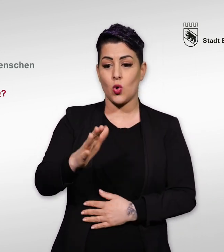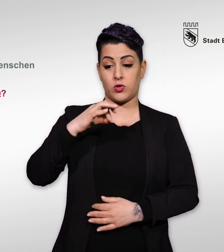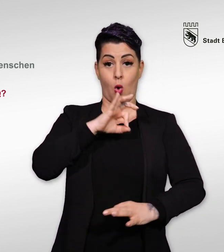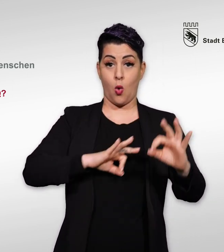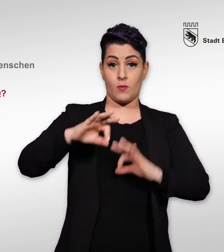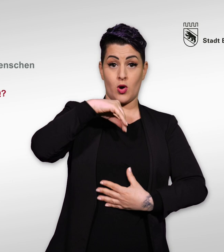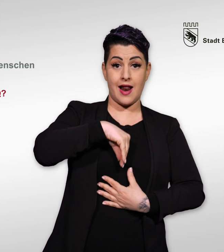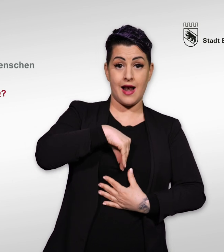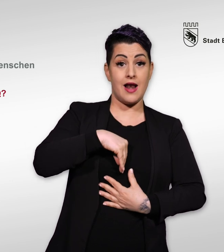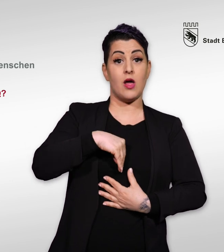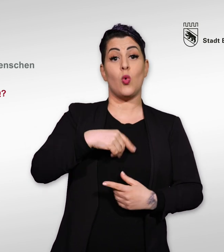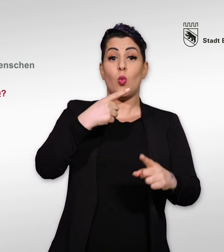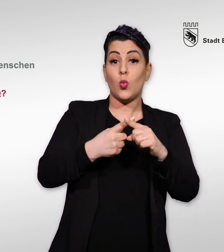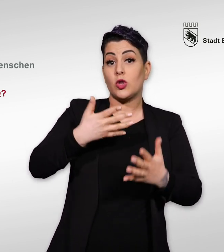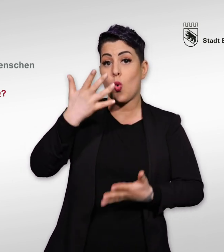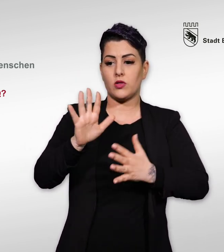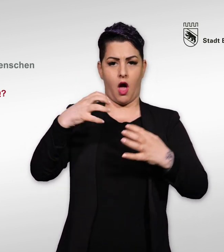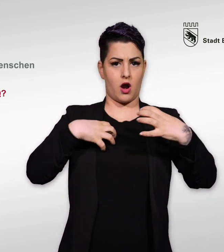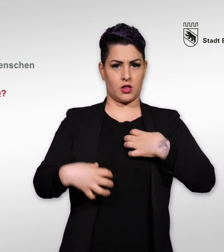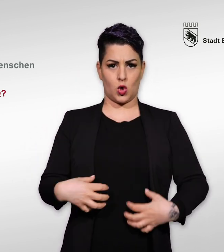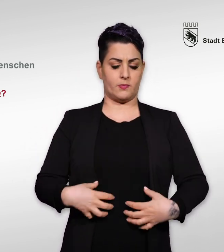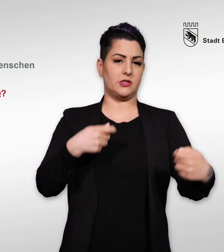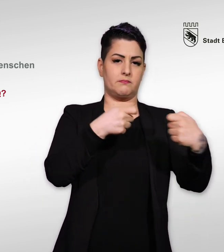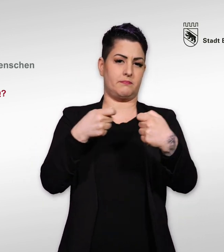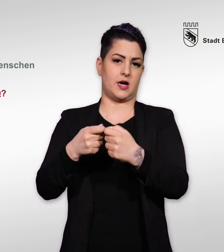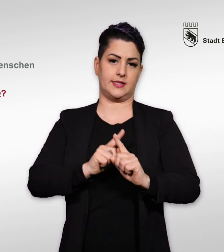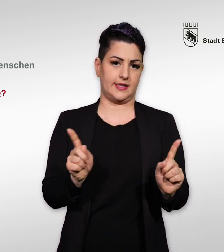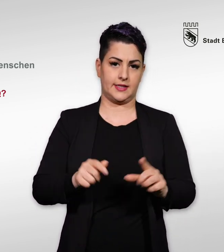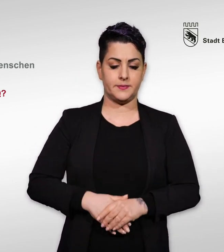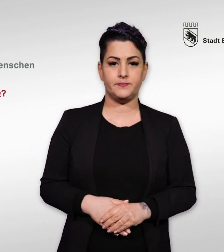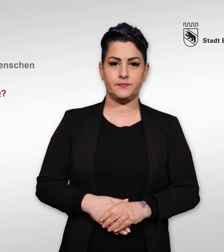nicht den medizinischen Normen von «weiblich» oder «männlich».